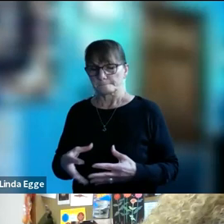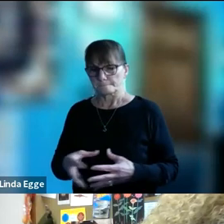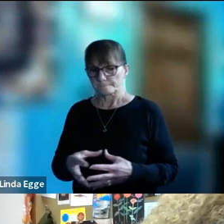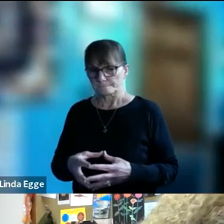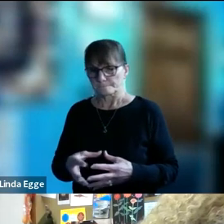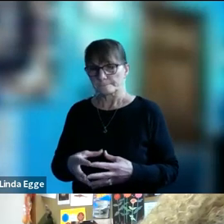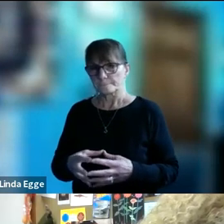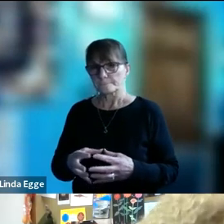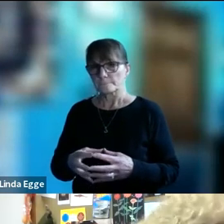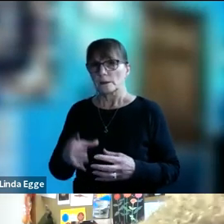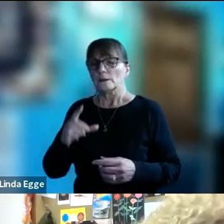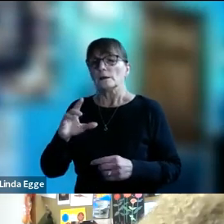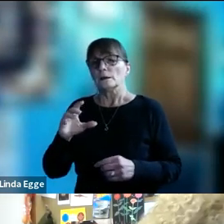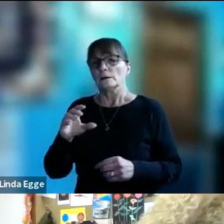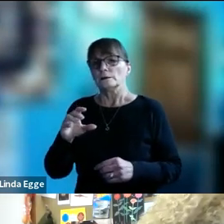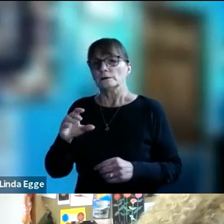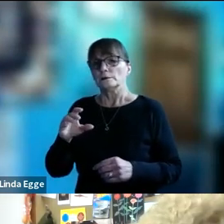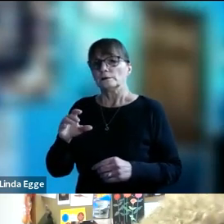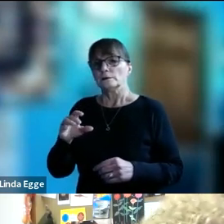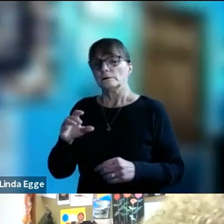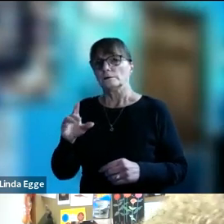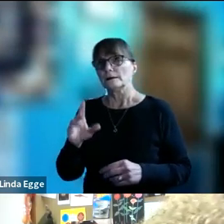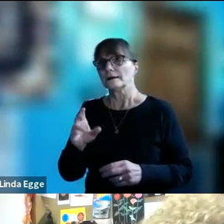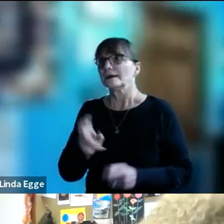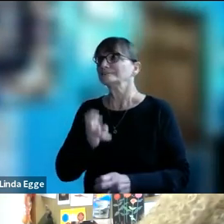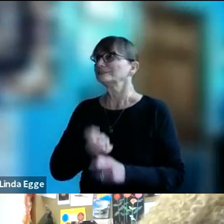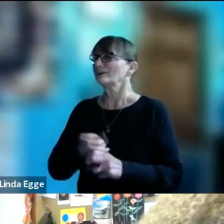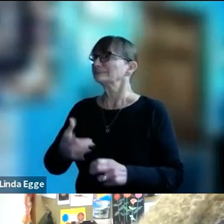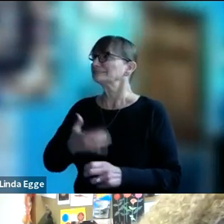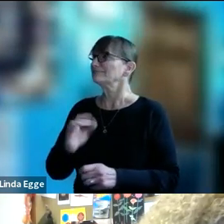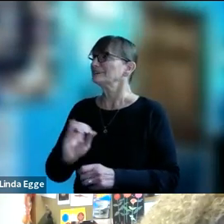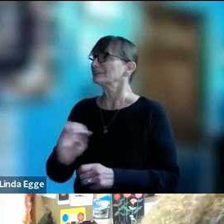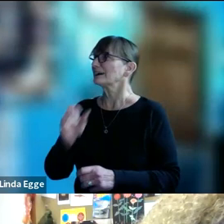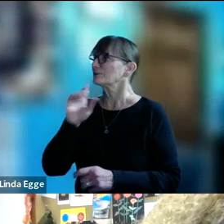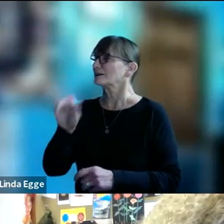Sí, quiero decir que es un poco difícil porque siento que no siempre estamos buscando